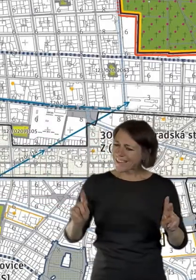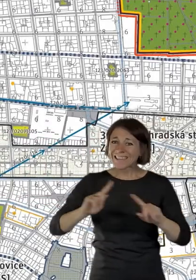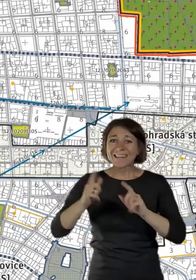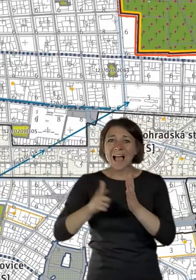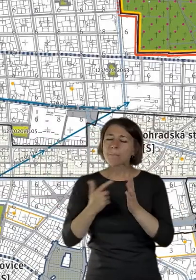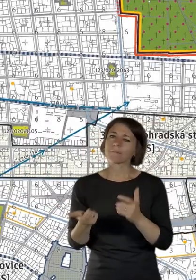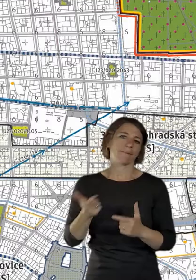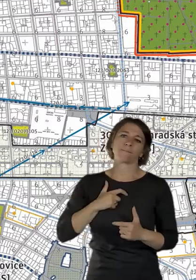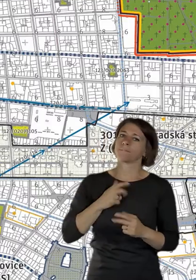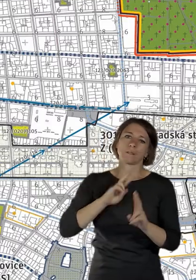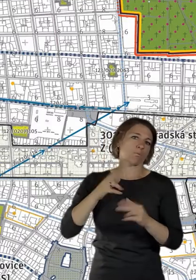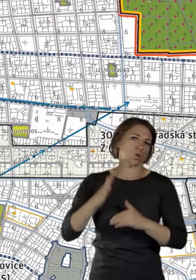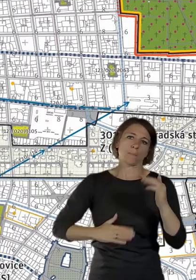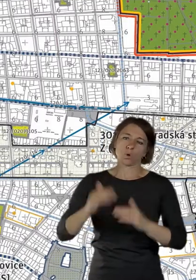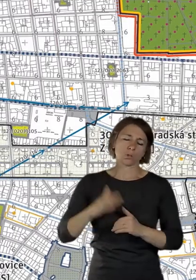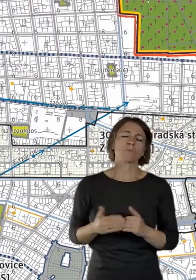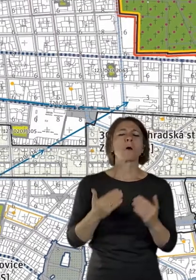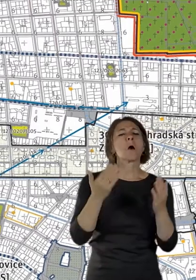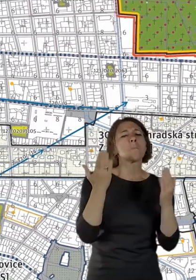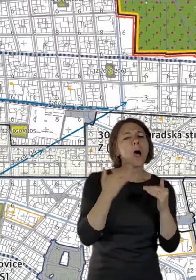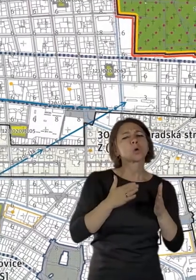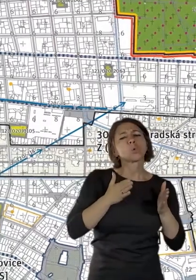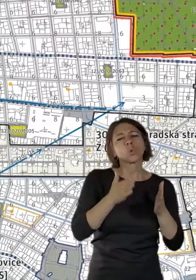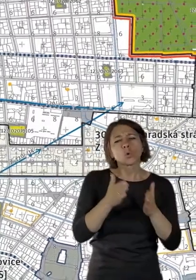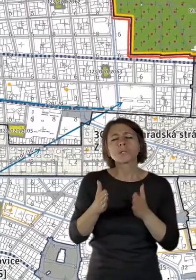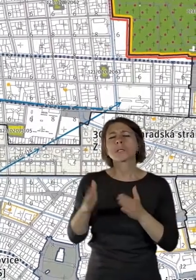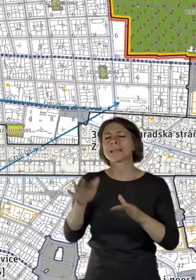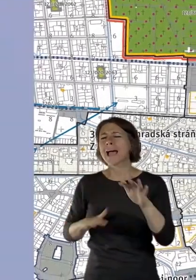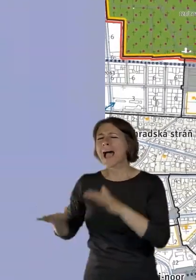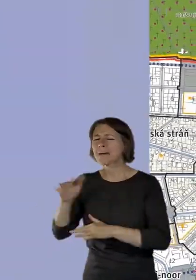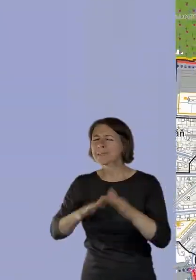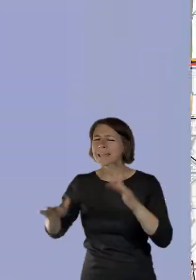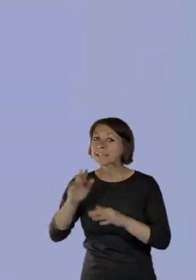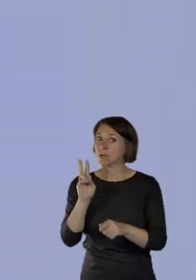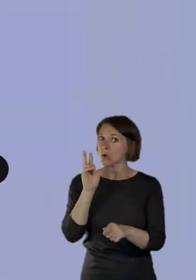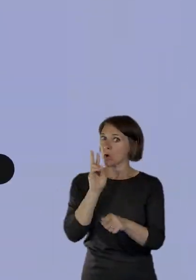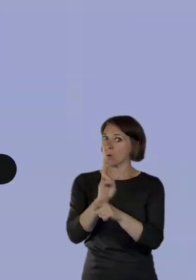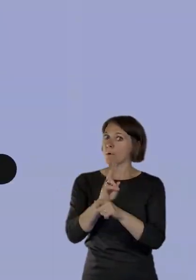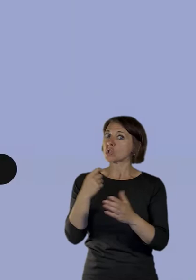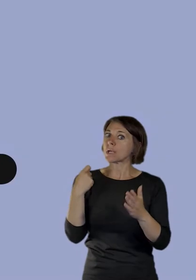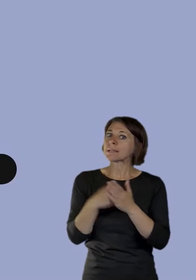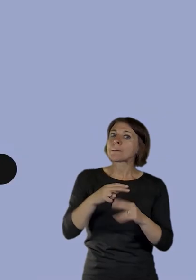Parky, ulice a náměstí jsou rozlišeny podle hierarchického významu.